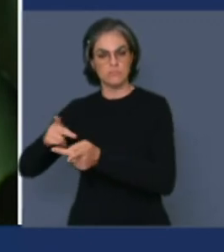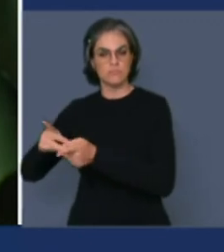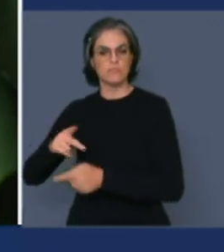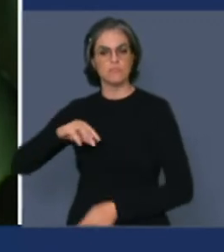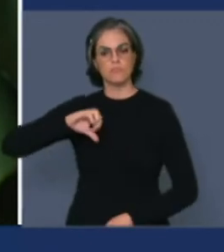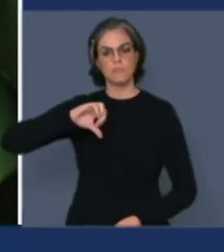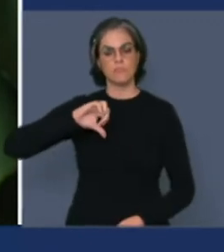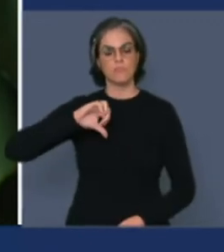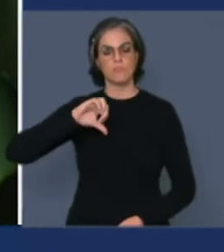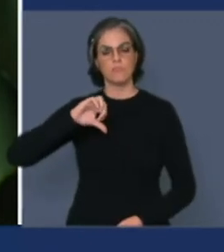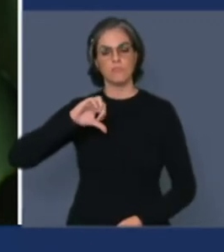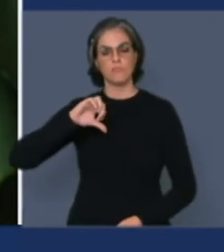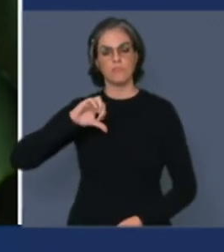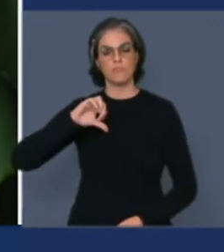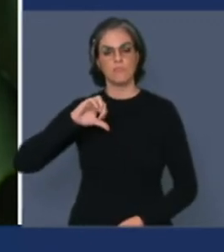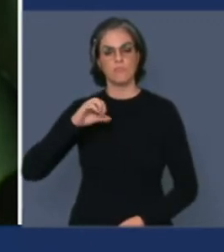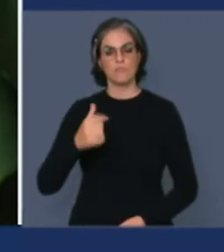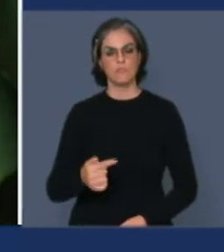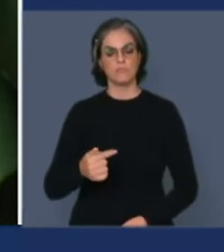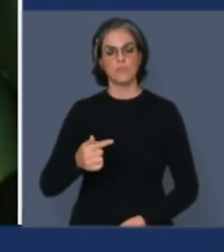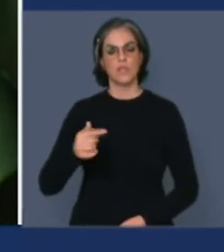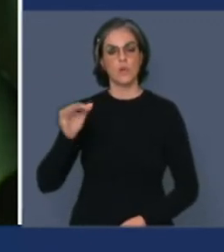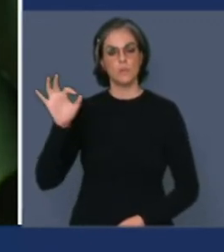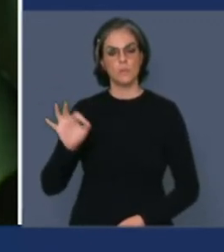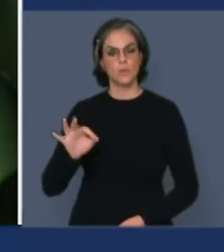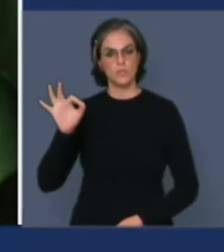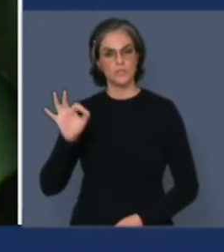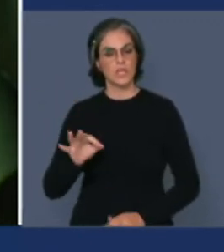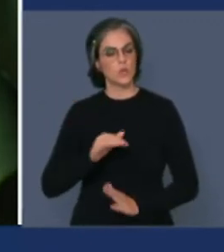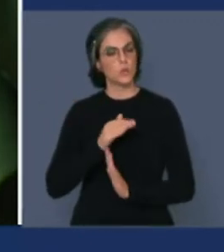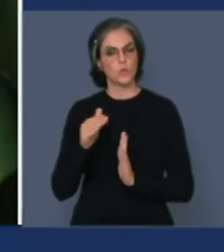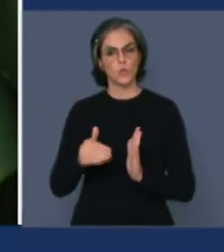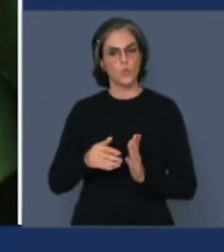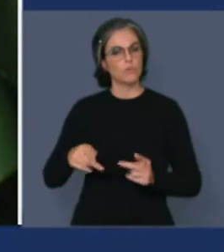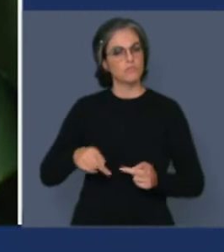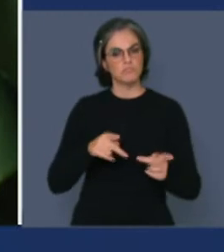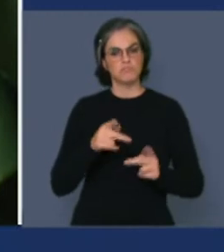NO PERÍODO ADEQUADO, 97% DAS SUAS ENCOMENDAS, E INCLUSIVE,